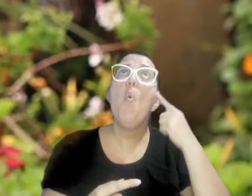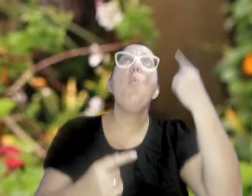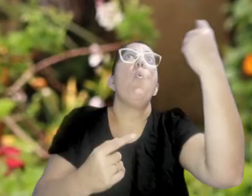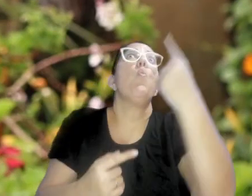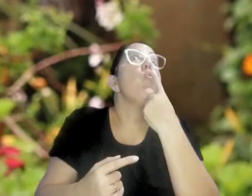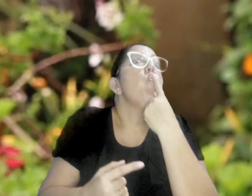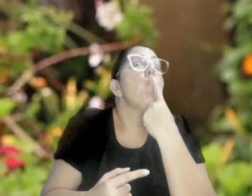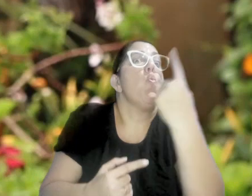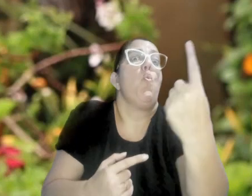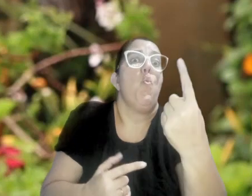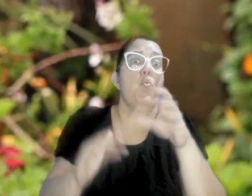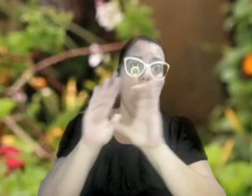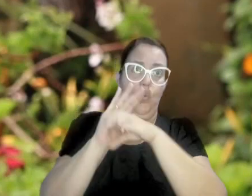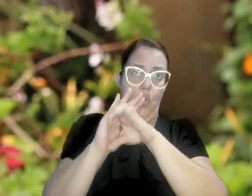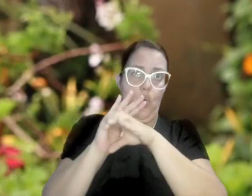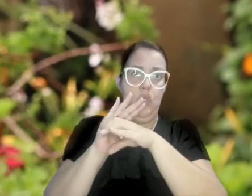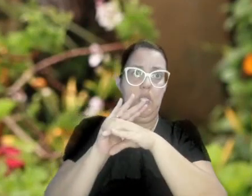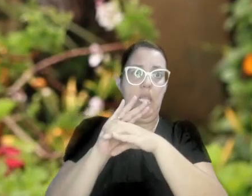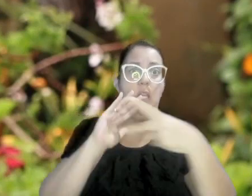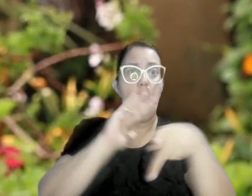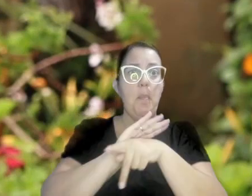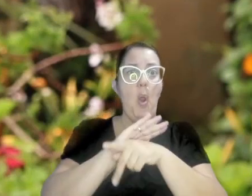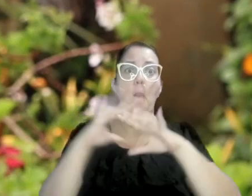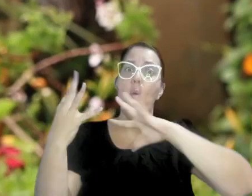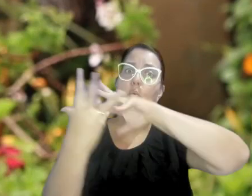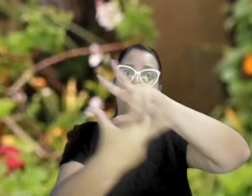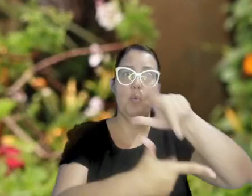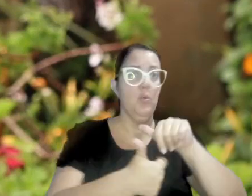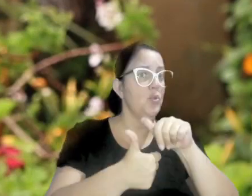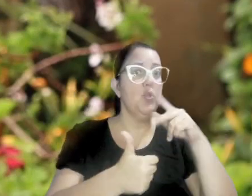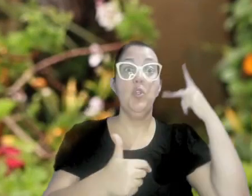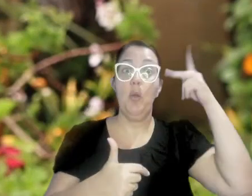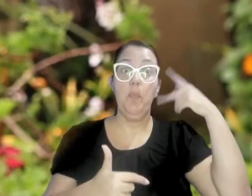ou um conceito único e universal do que seja uma política pública.